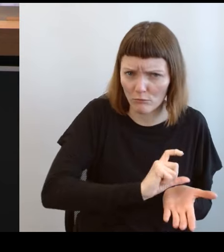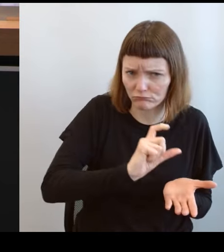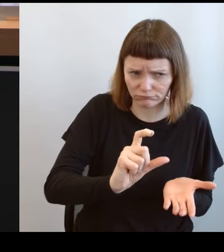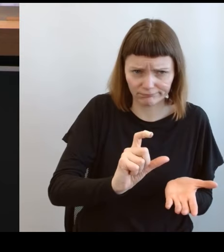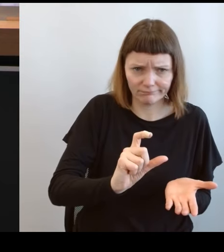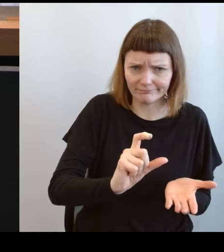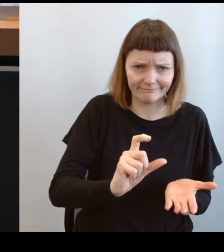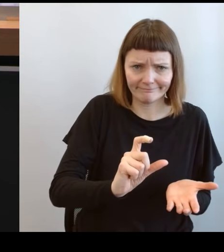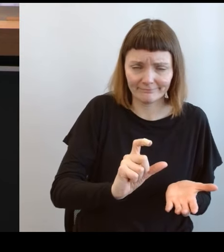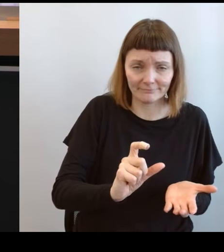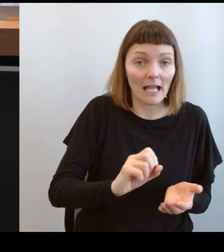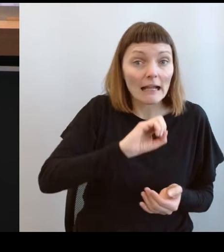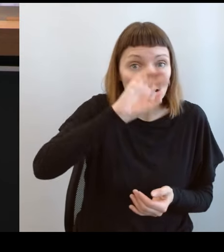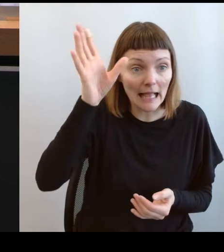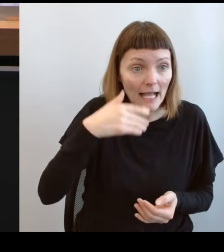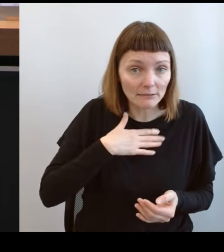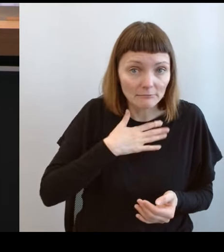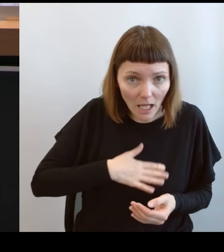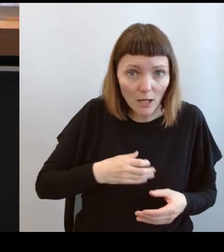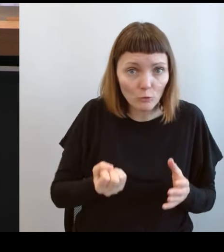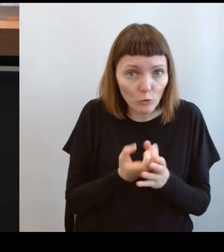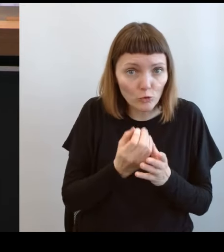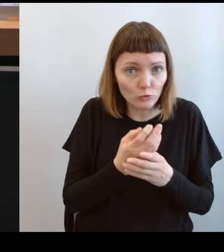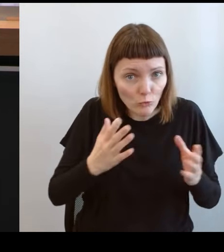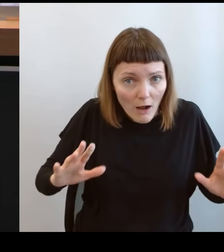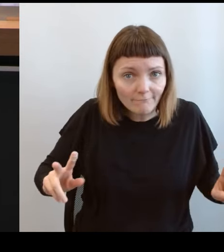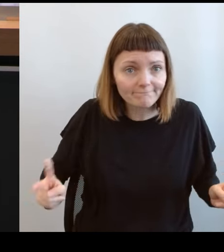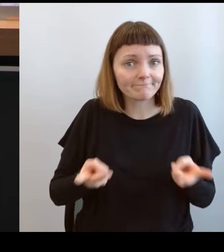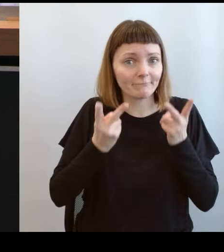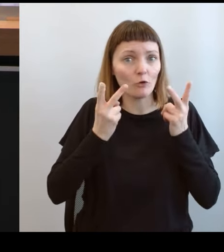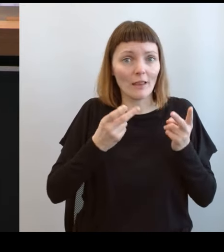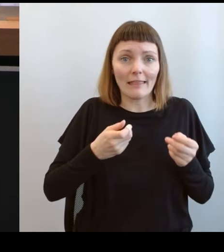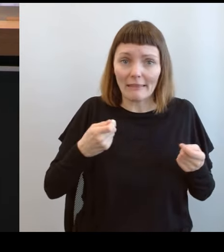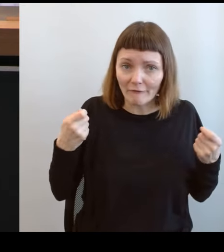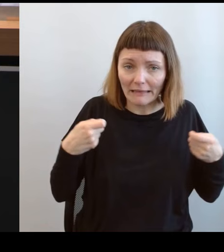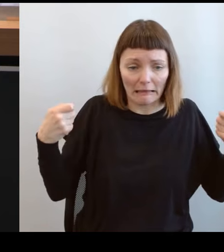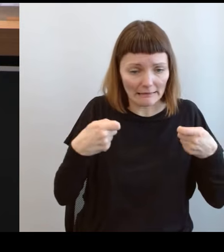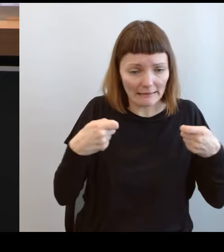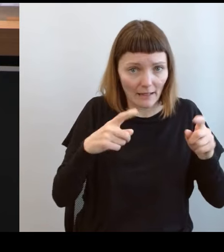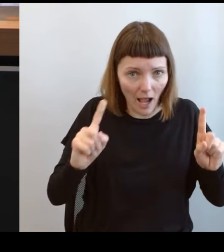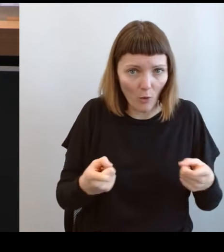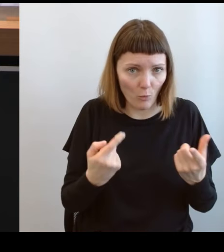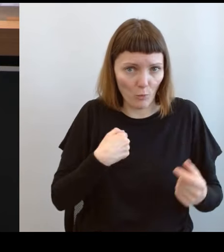mitzufinanzieren. Und das ist auch die ganzen sechs Jahre davor mit der City Tax für touristische Zwecke nicht